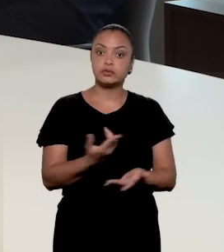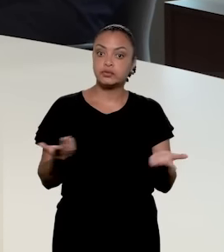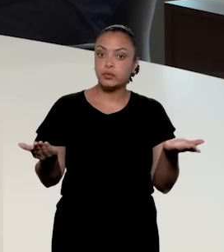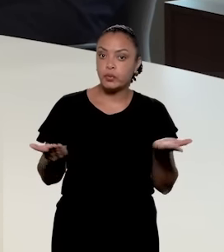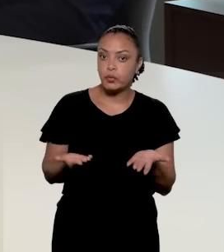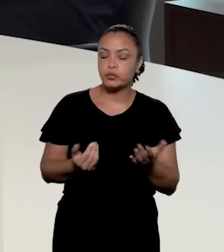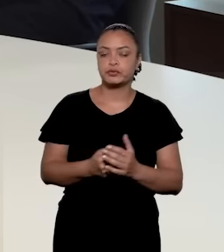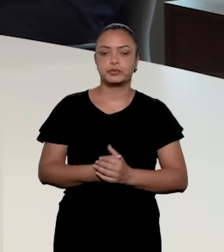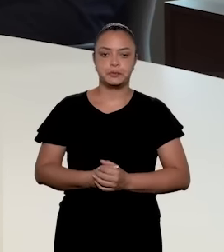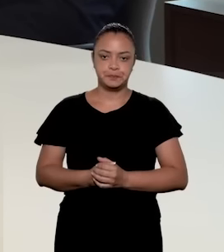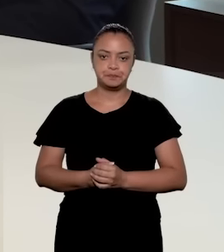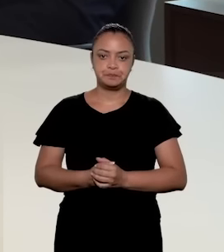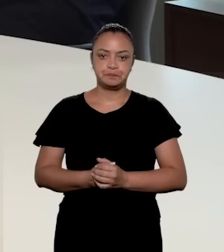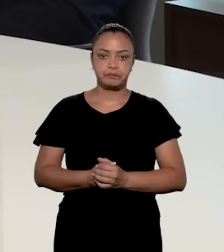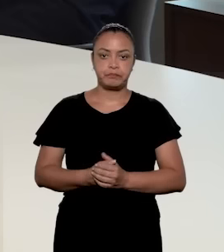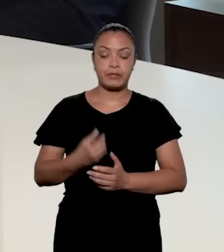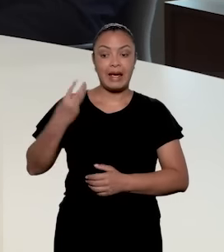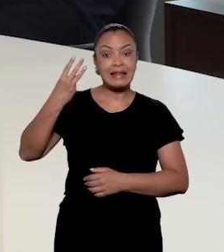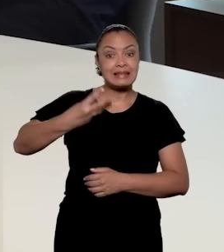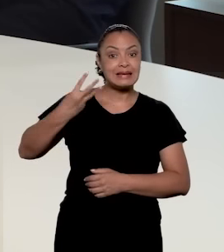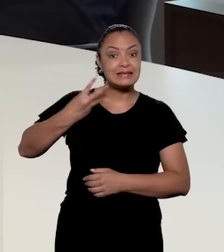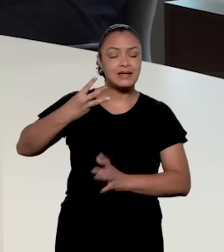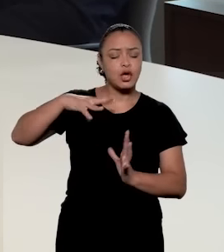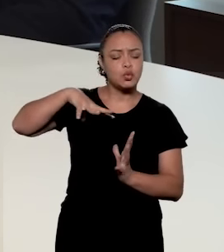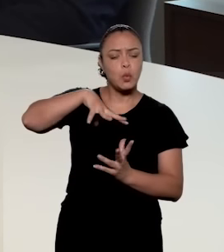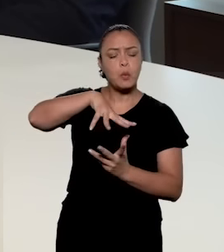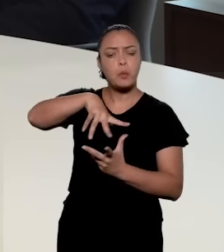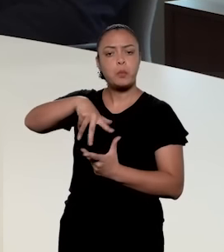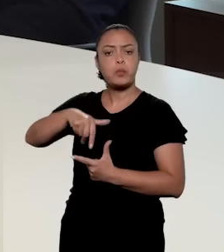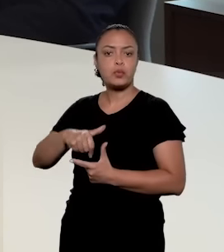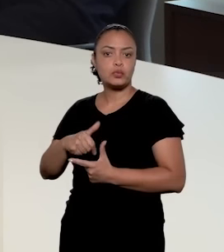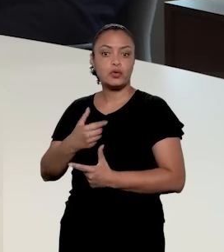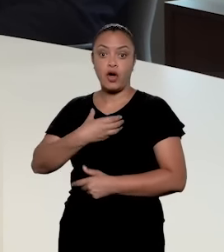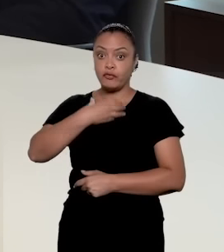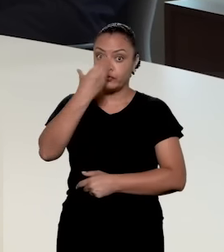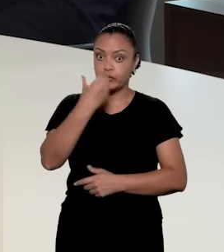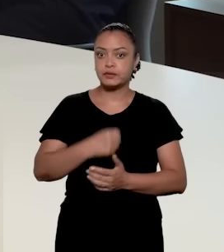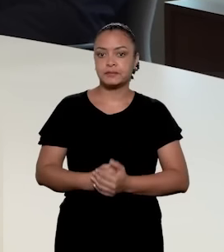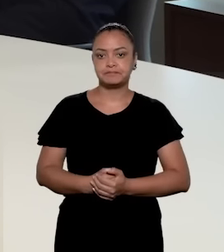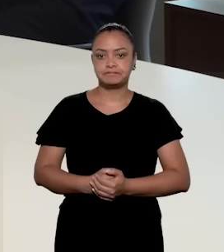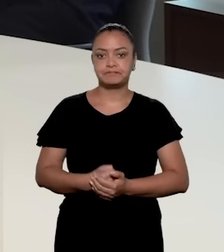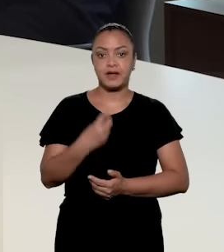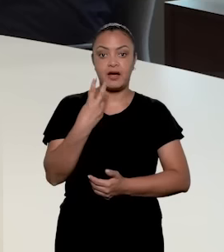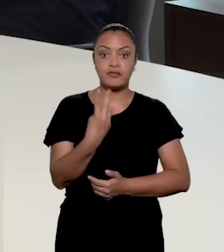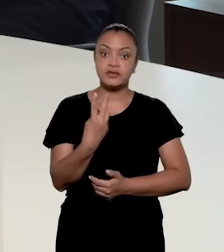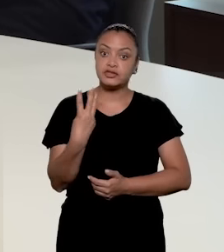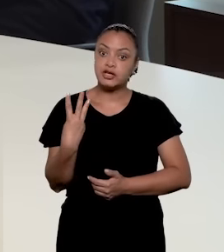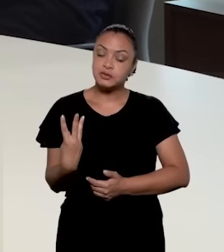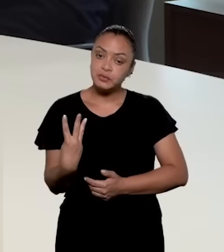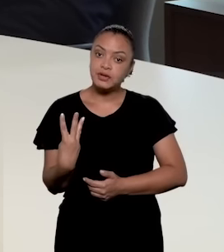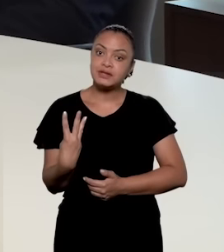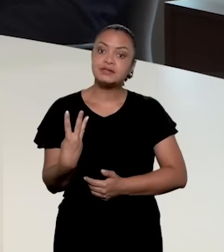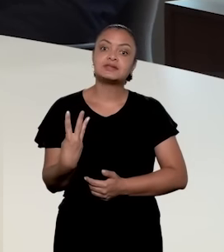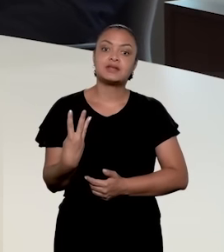Imagina você, que nós somos hoje o terceiro maior produtor mundial de frutas e o 23º exportador de